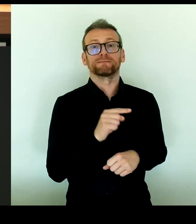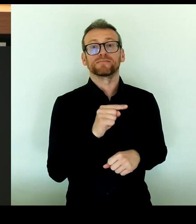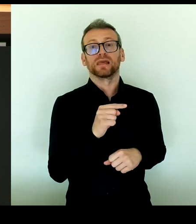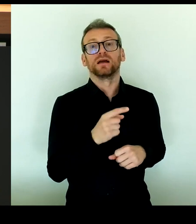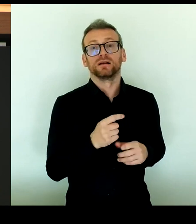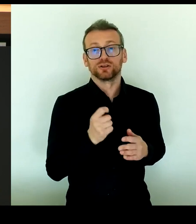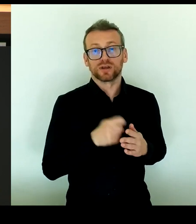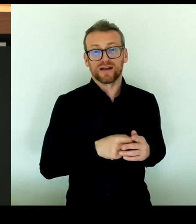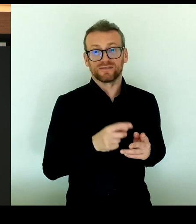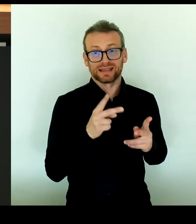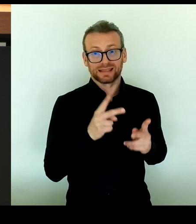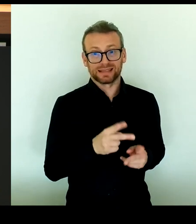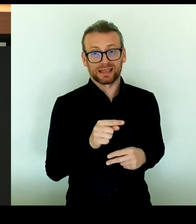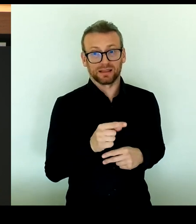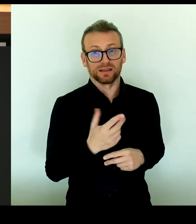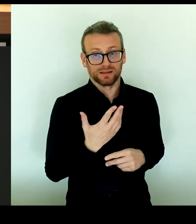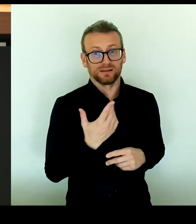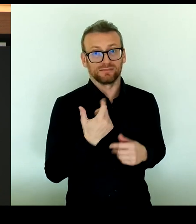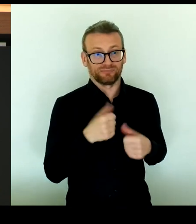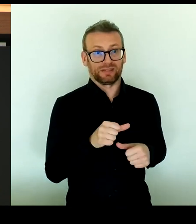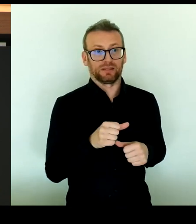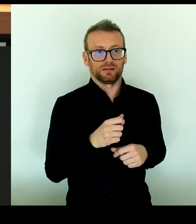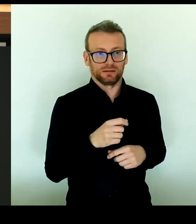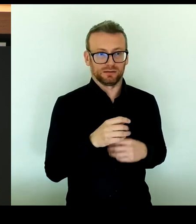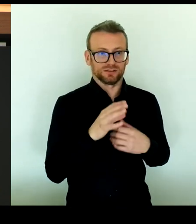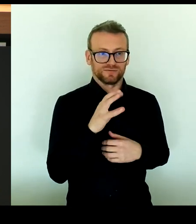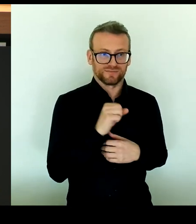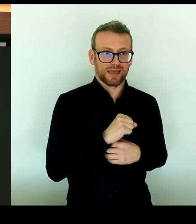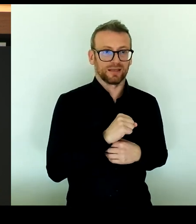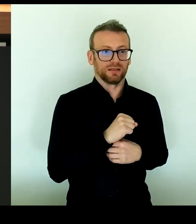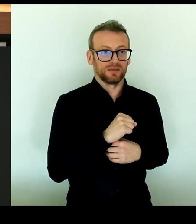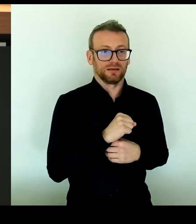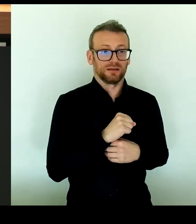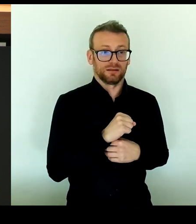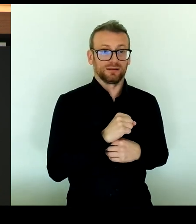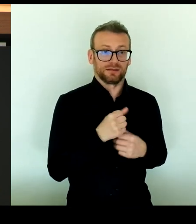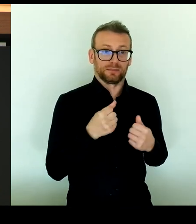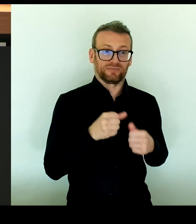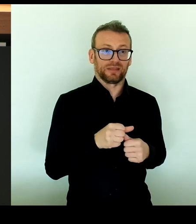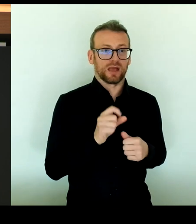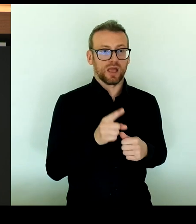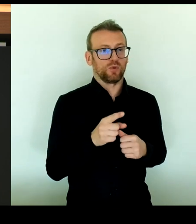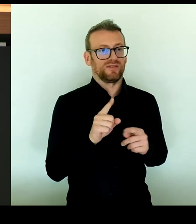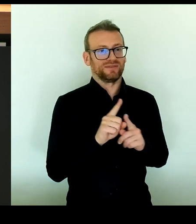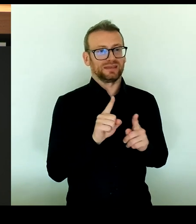Im Bereich der Polizei fehlen aber nach wie vor wirksame Durchsetzungsbefugnisse für meine